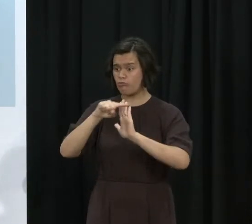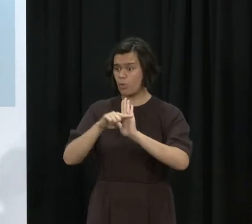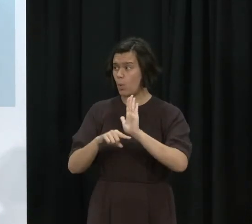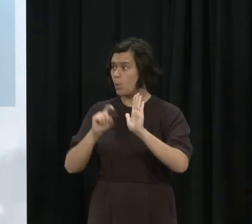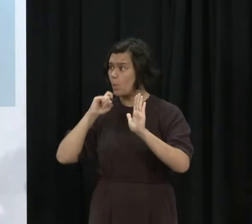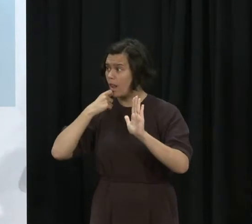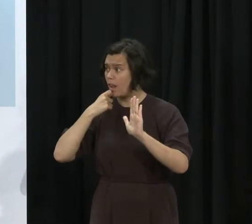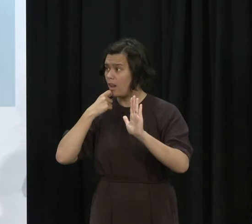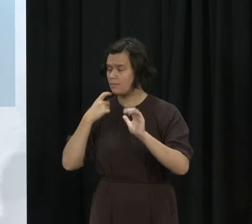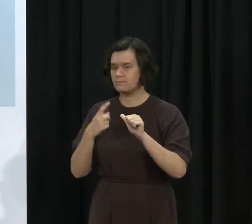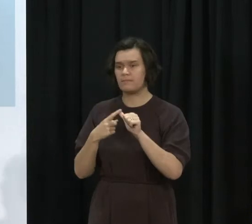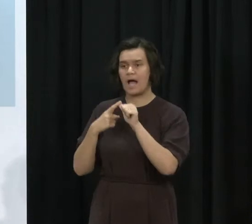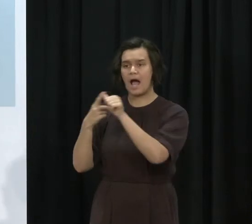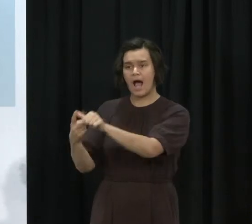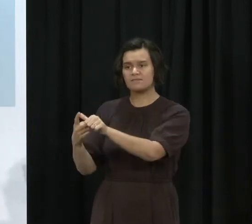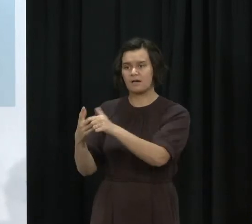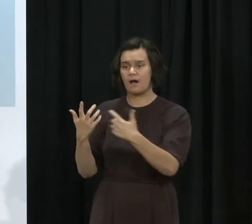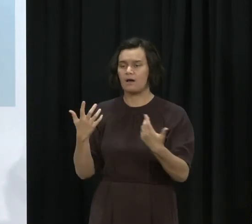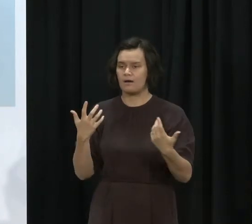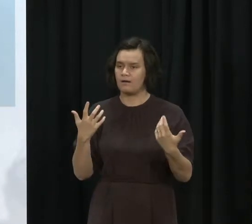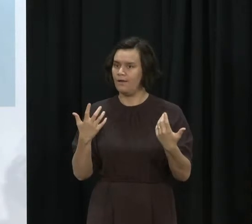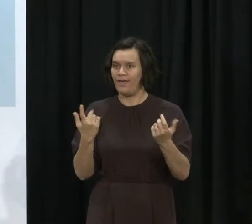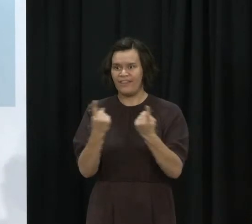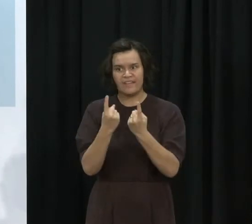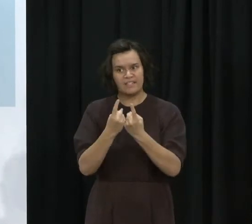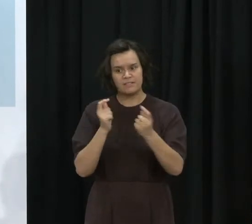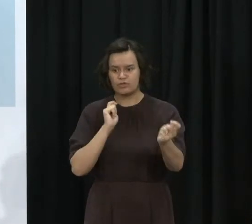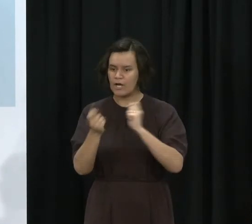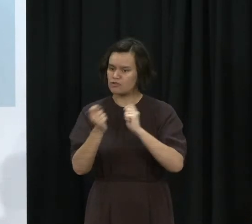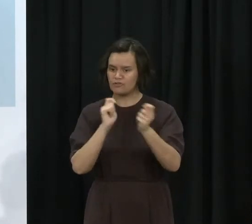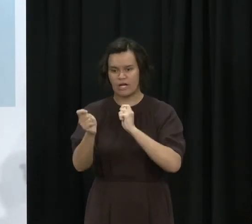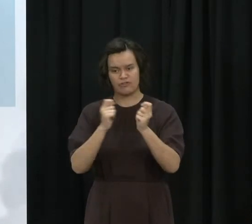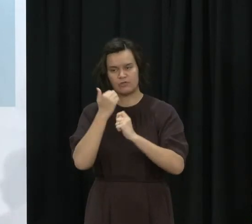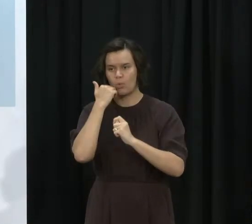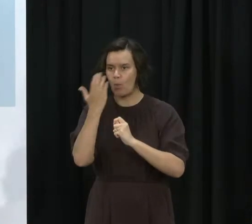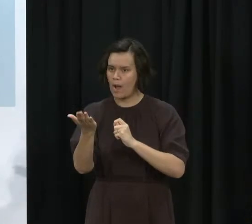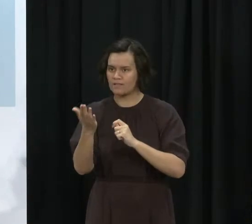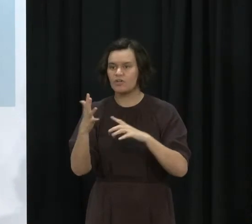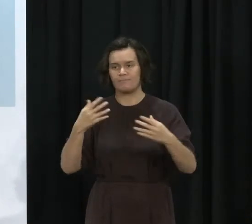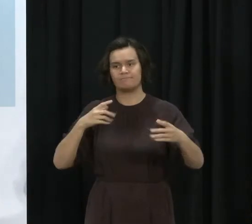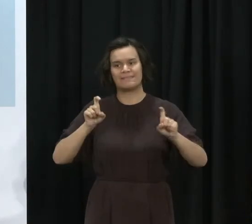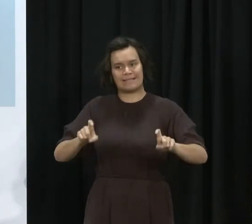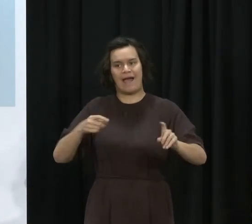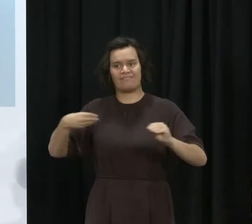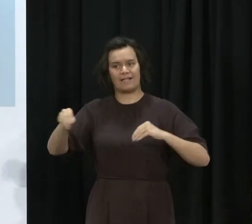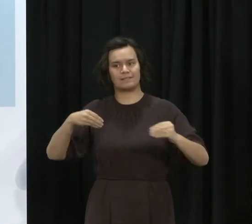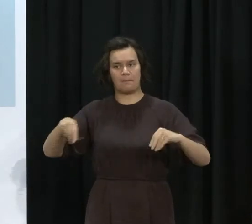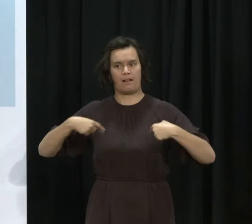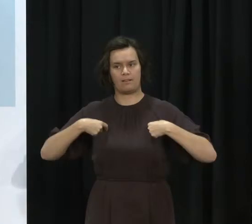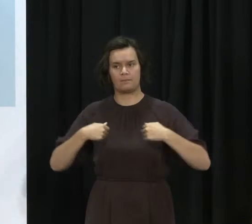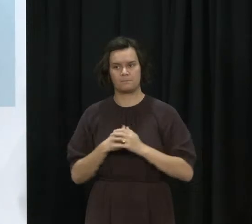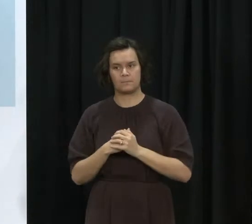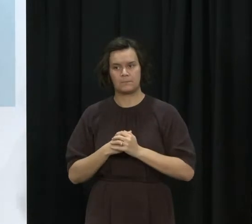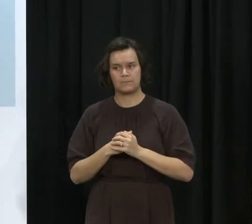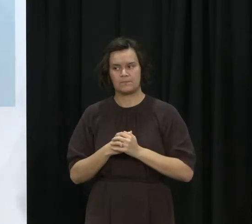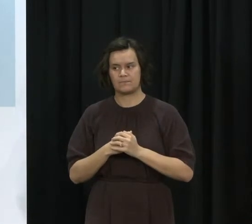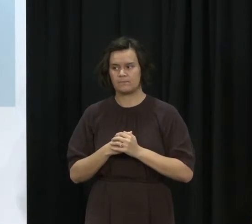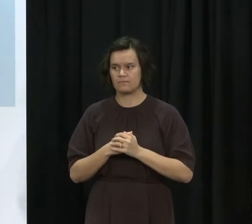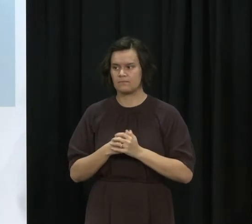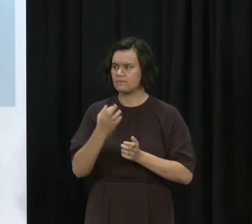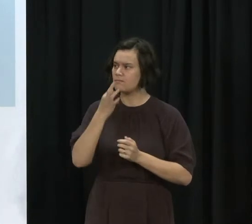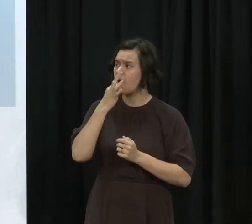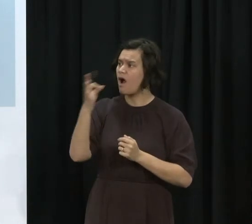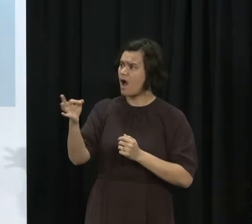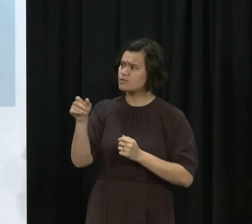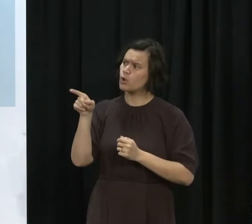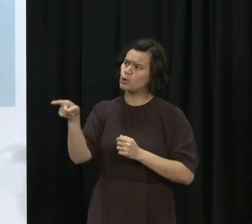kaha ake. Ka watea mai nga